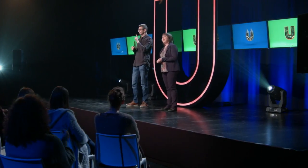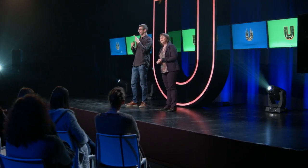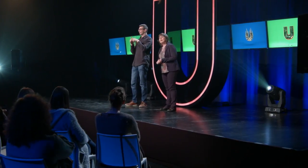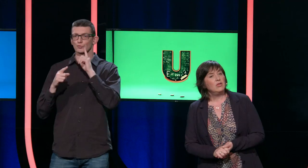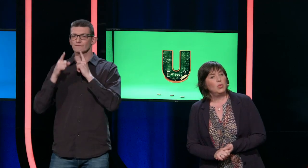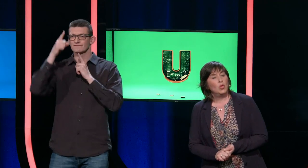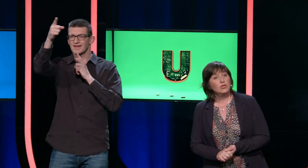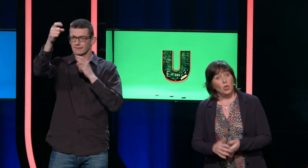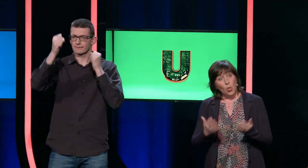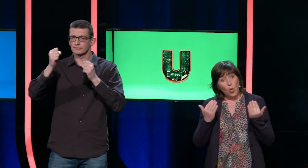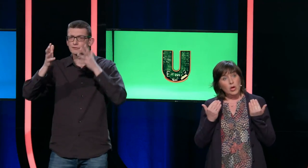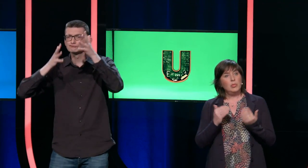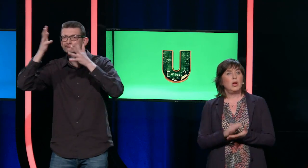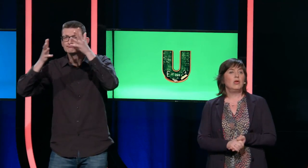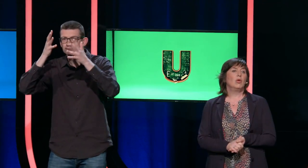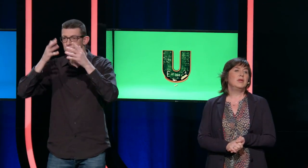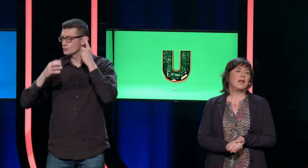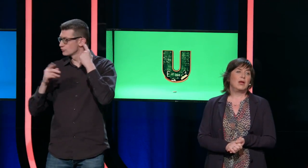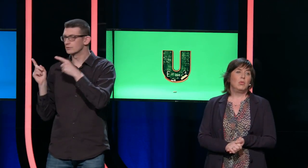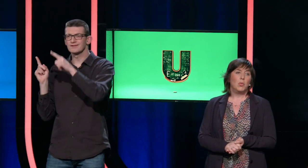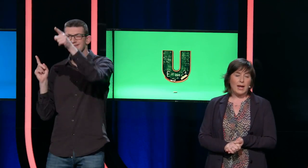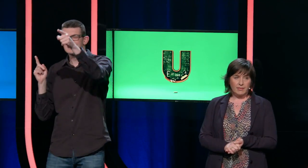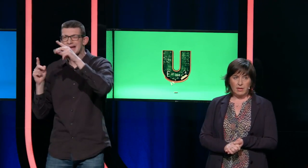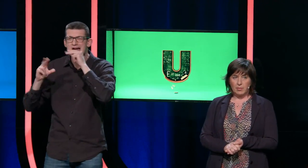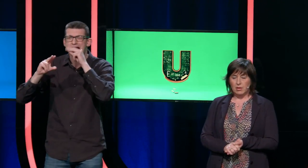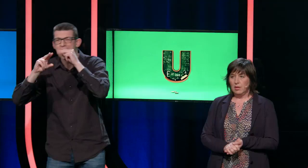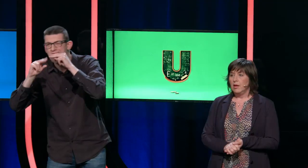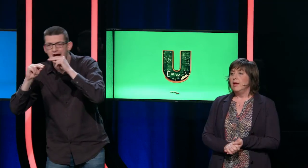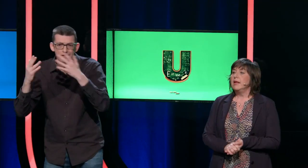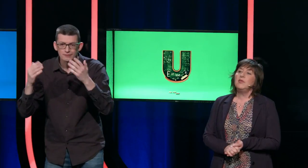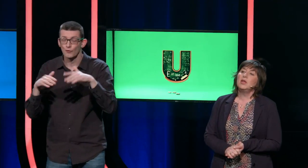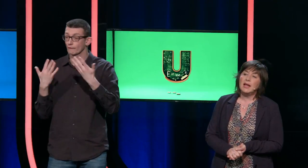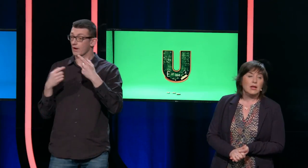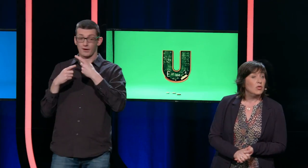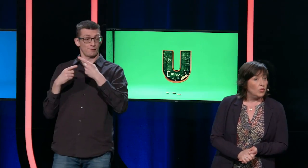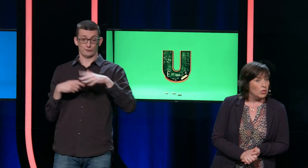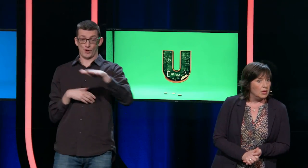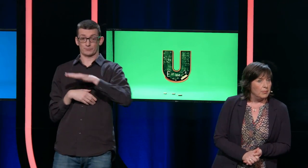en dat we onze ogen gebruiken om de talen waar te nemen. Dat heeft een aantal gevolgen.